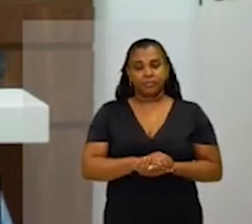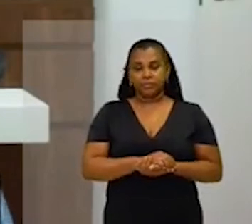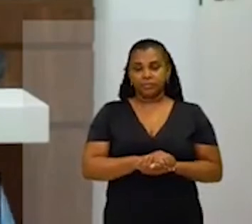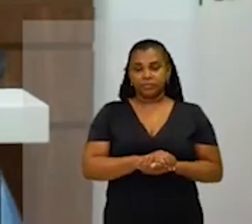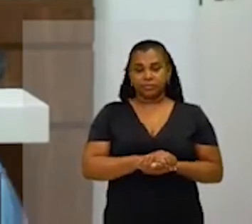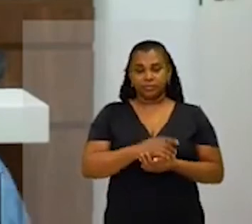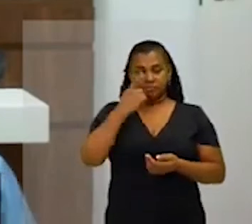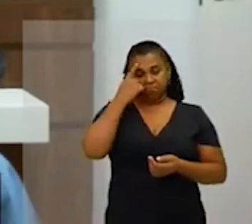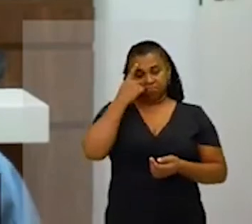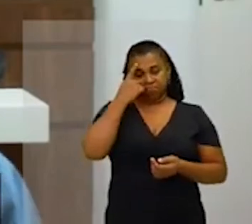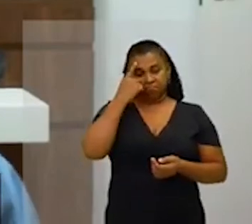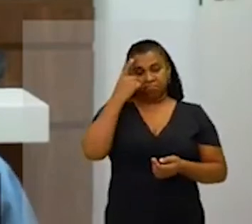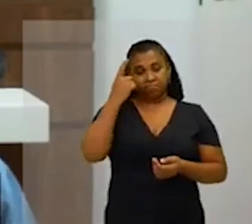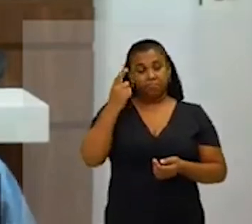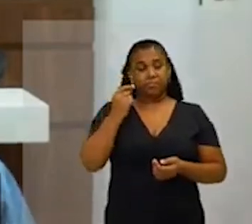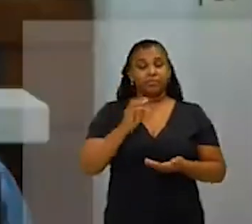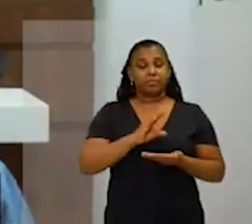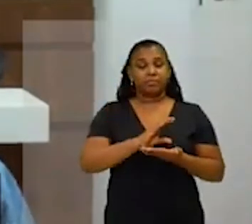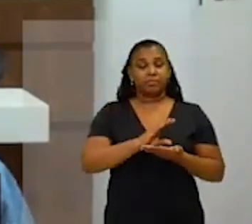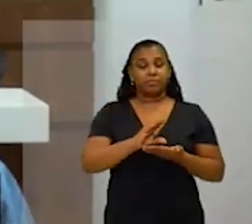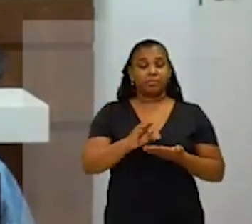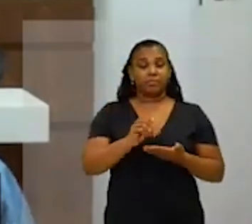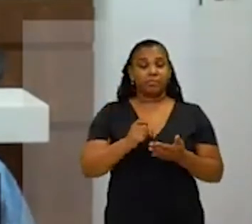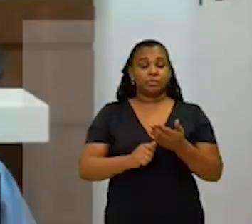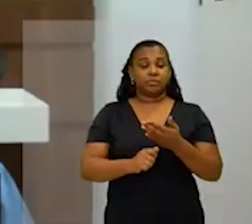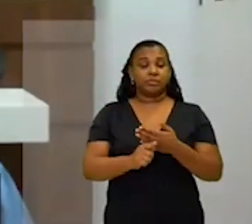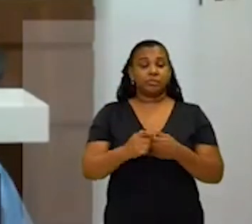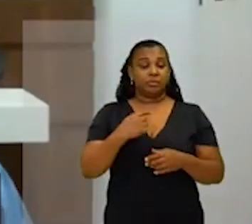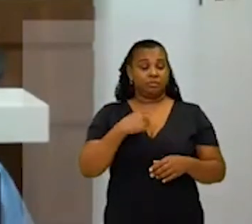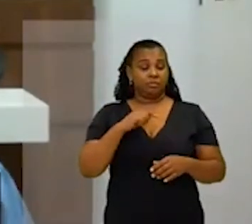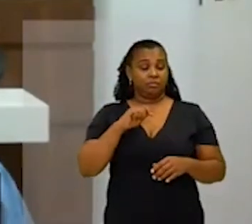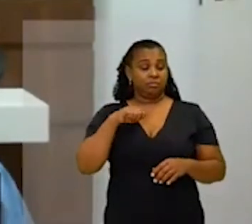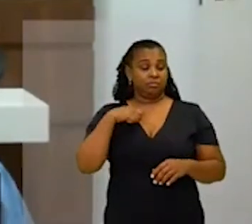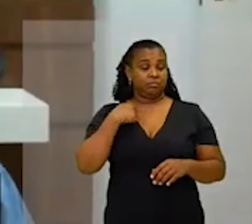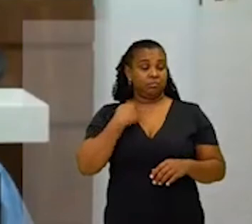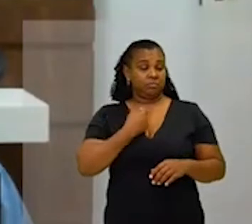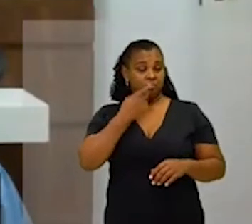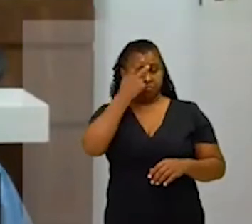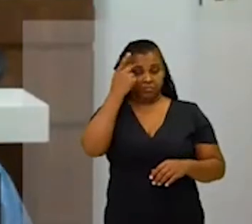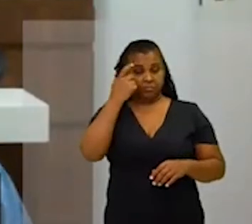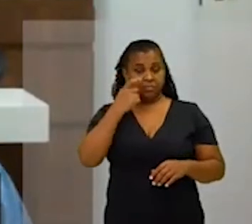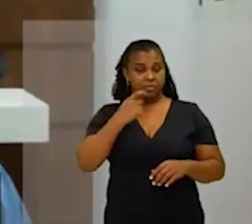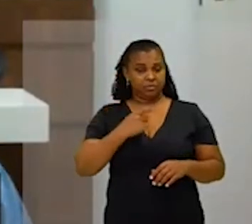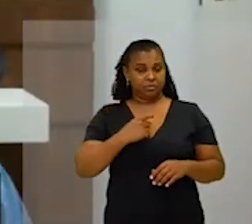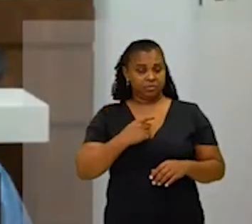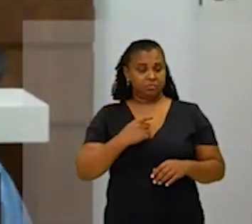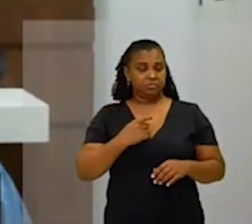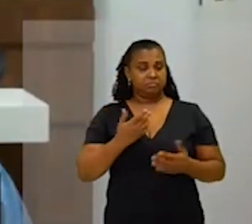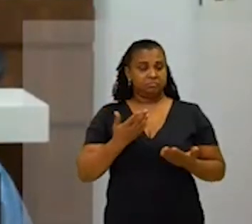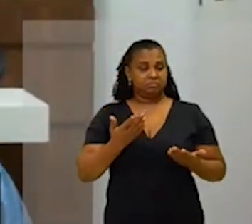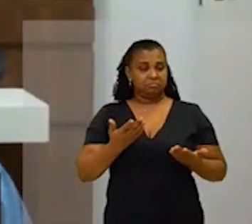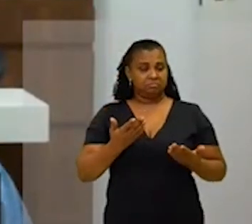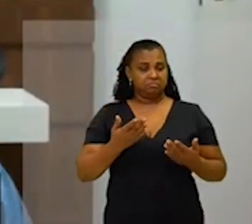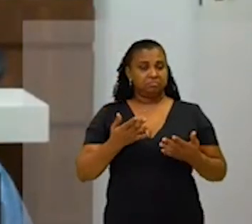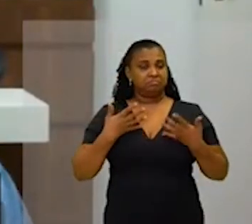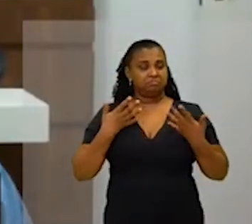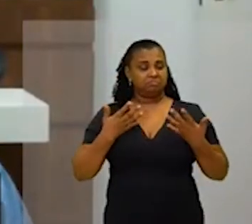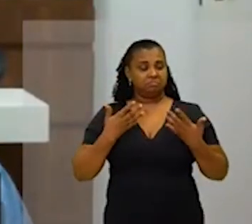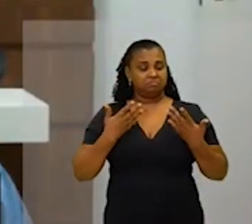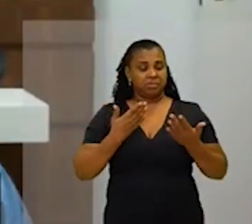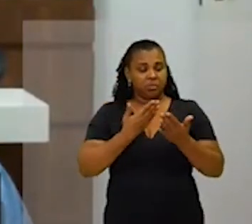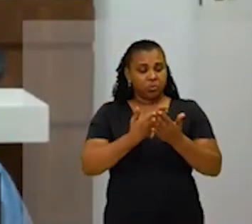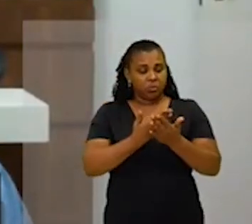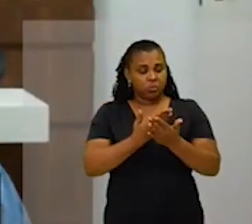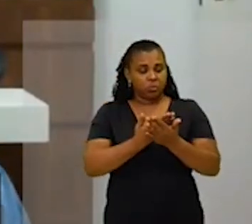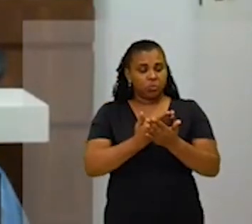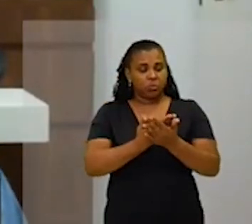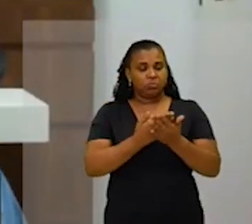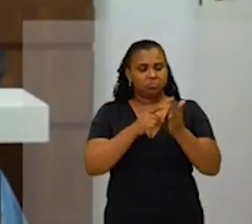de financiamento no quando eu sou uma pessoa que me vê compelido a estudar na área Central